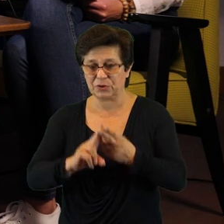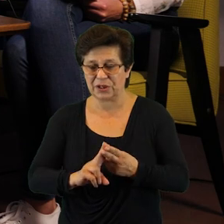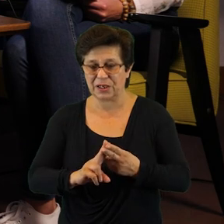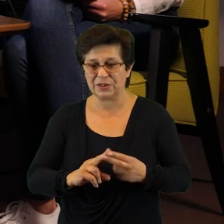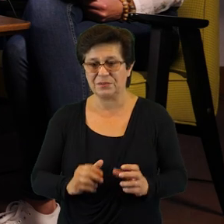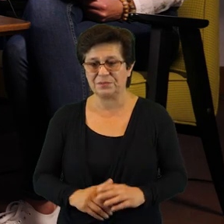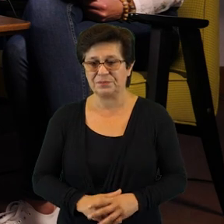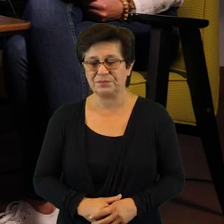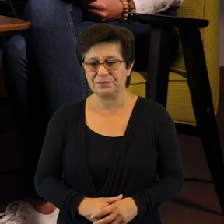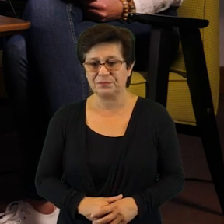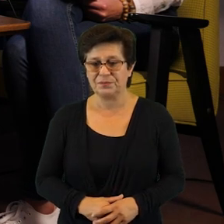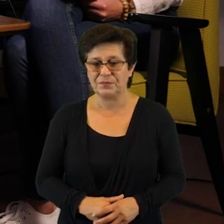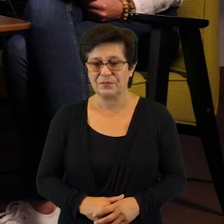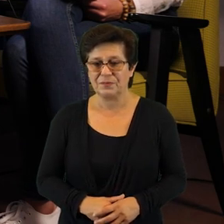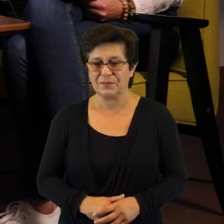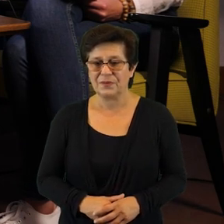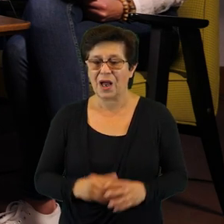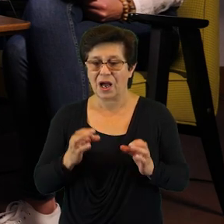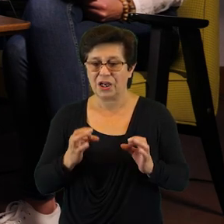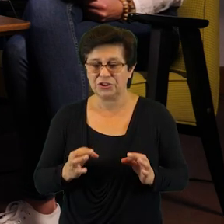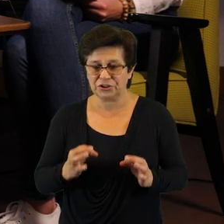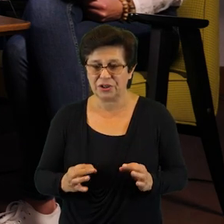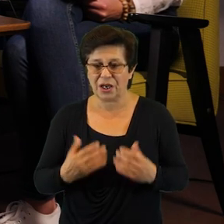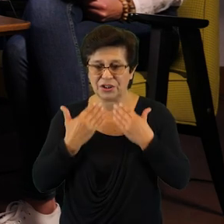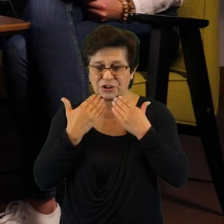będzie bohaterem spotkania. A dzisiaj dziękujemy państwu za przybycie,